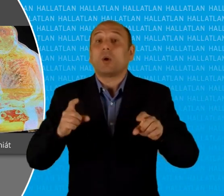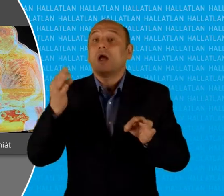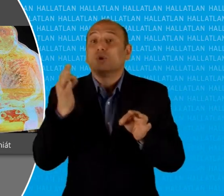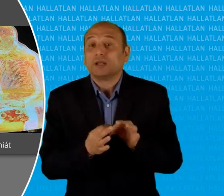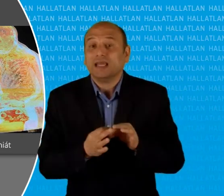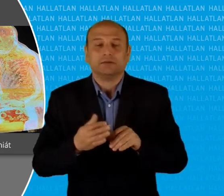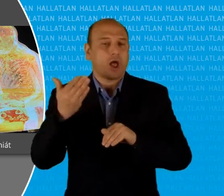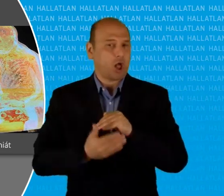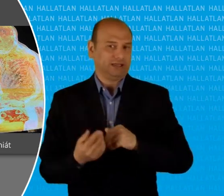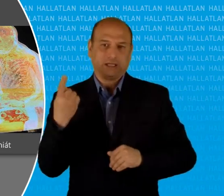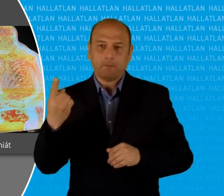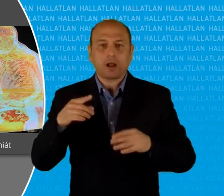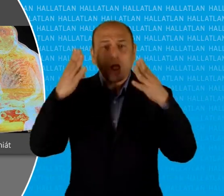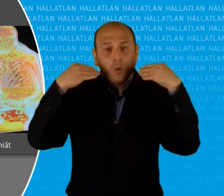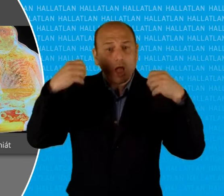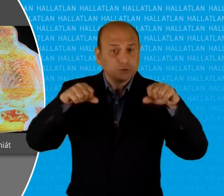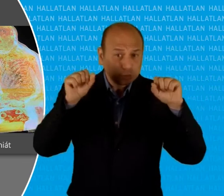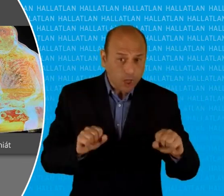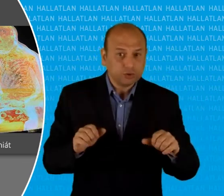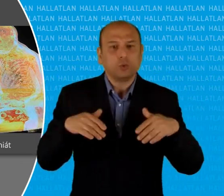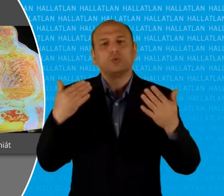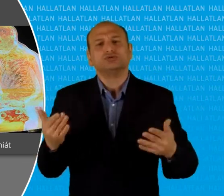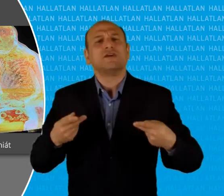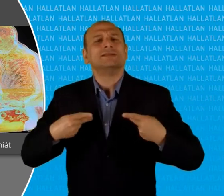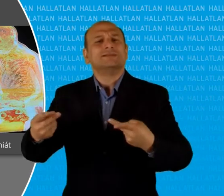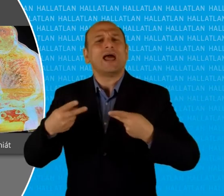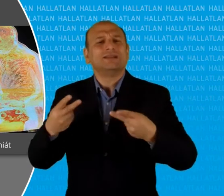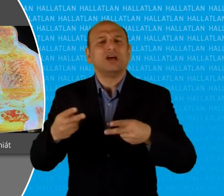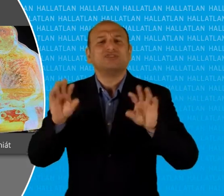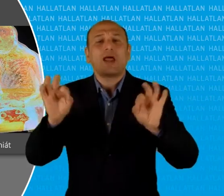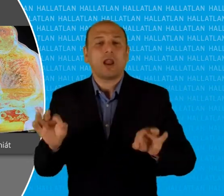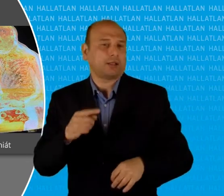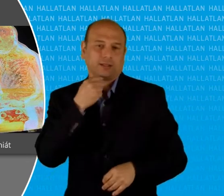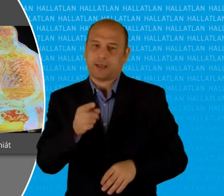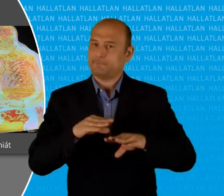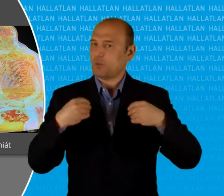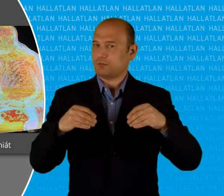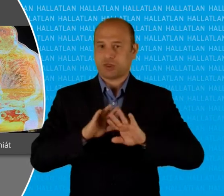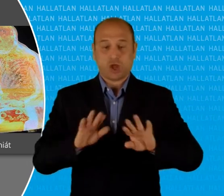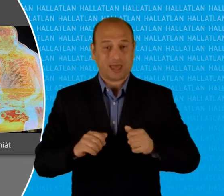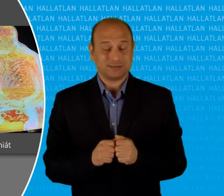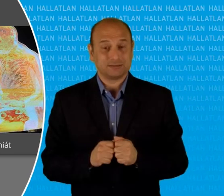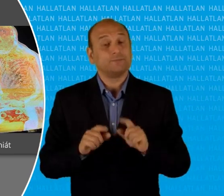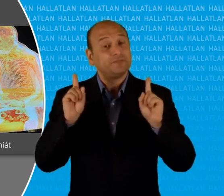Hogy miért történt ez, sem a holland tulajdonos, sem a szállítási vállalat nem adott magyarázatot.